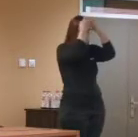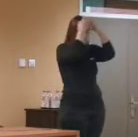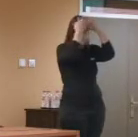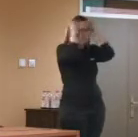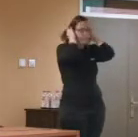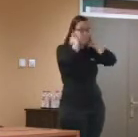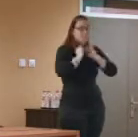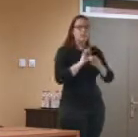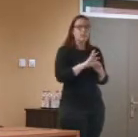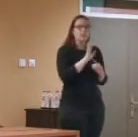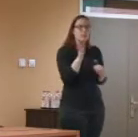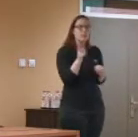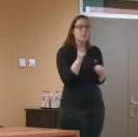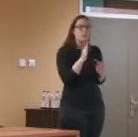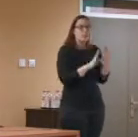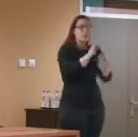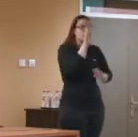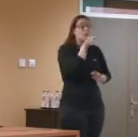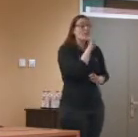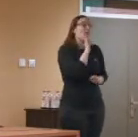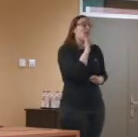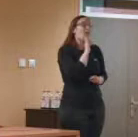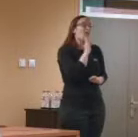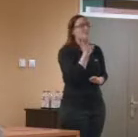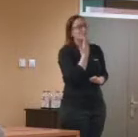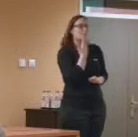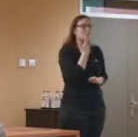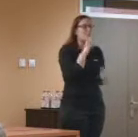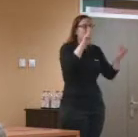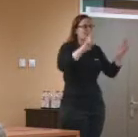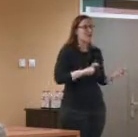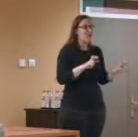La broma que has comentado de que el matrimonio tiene que estar saneado,